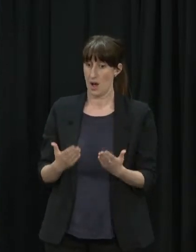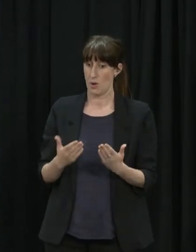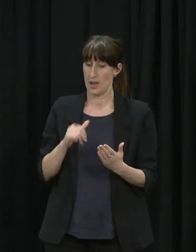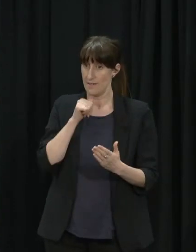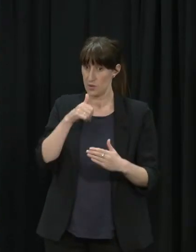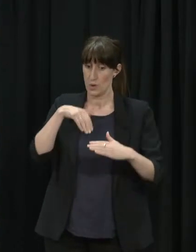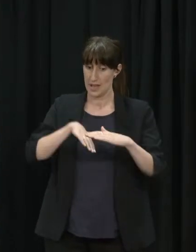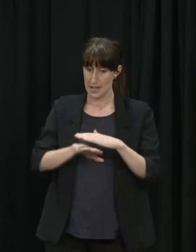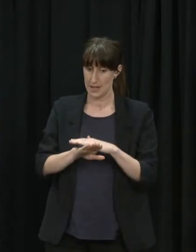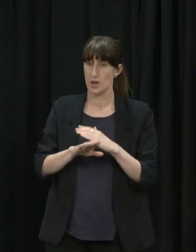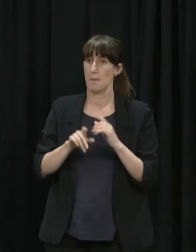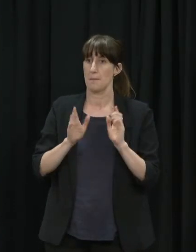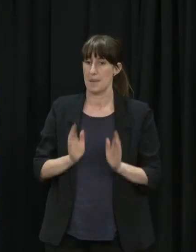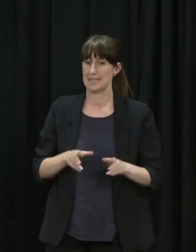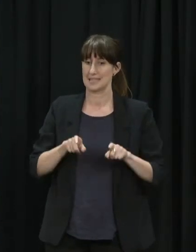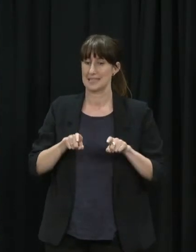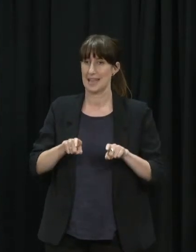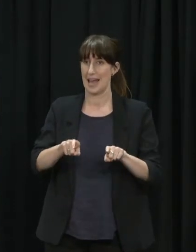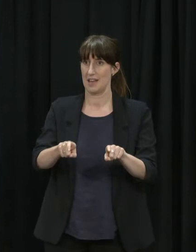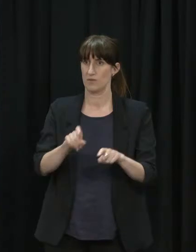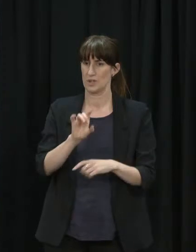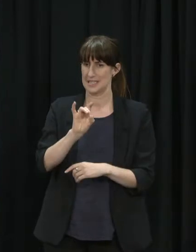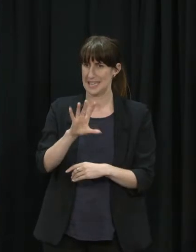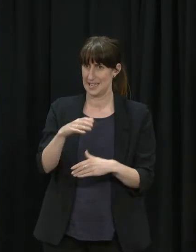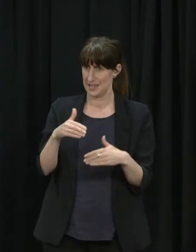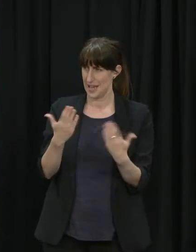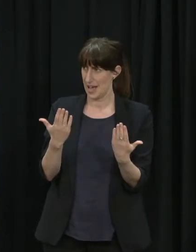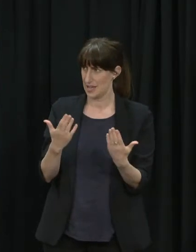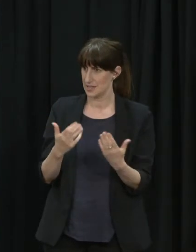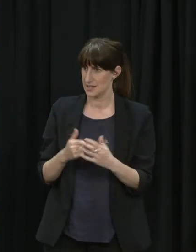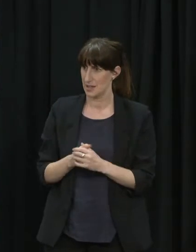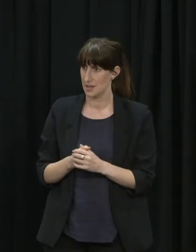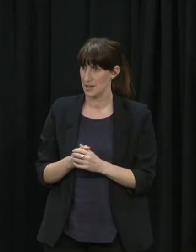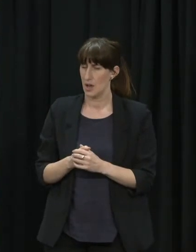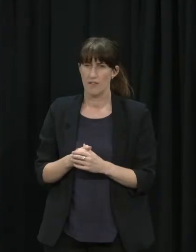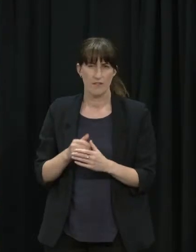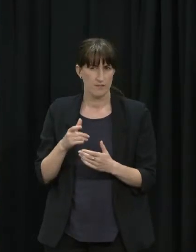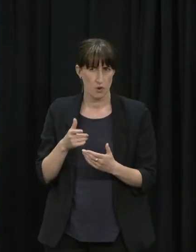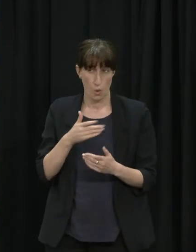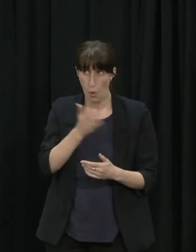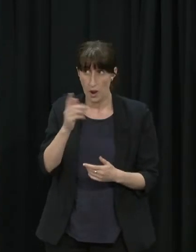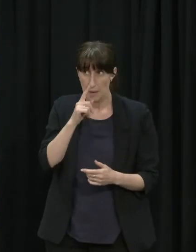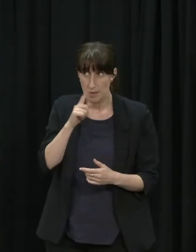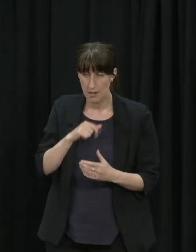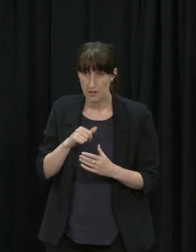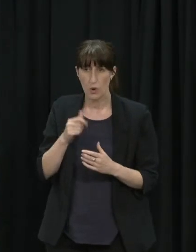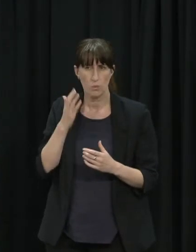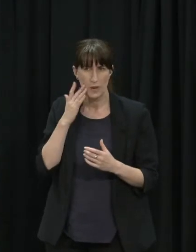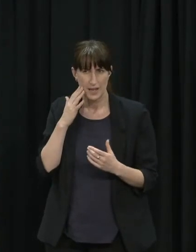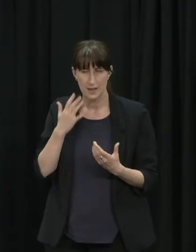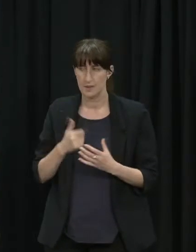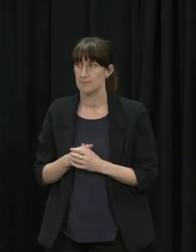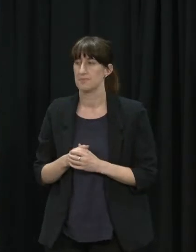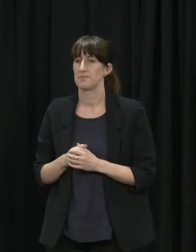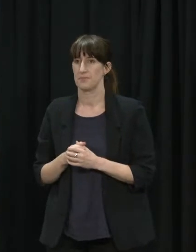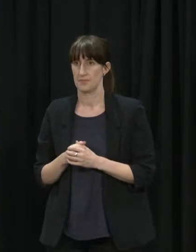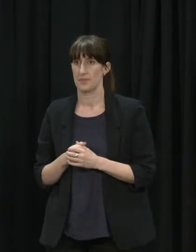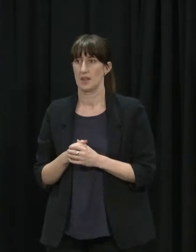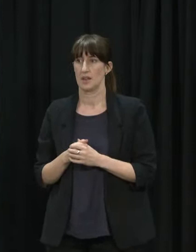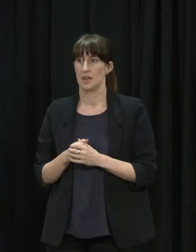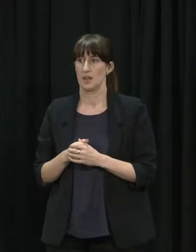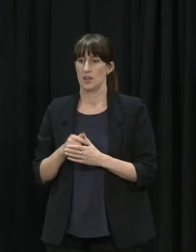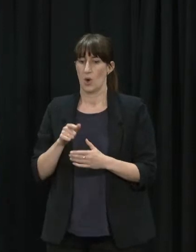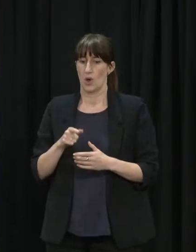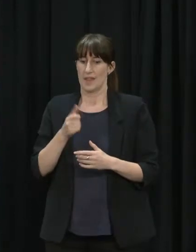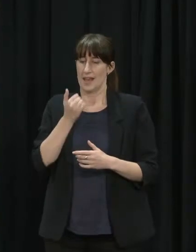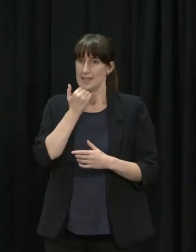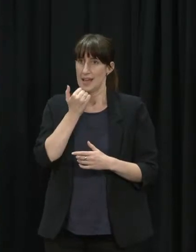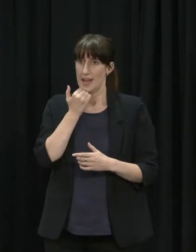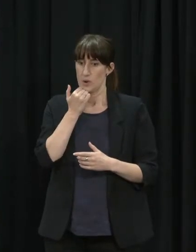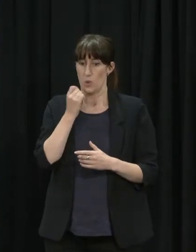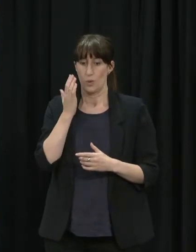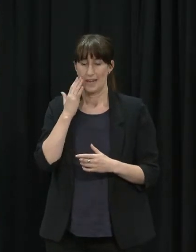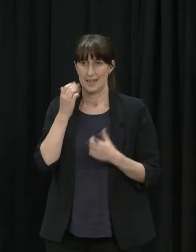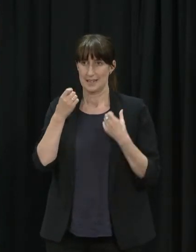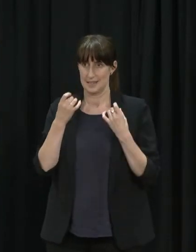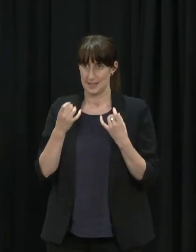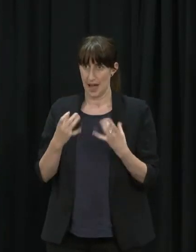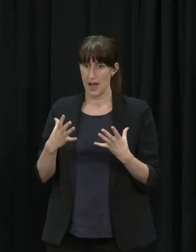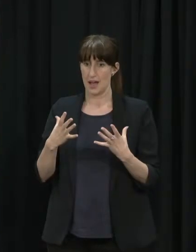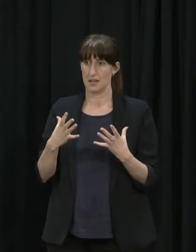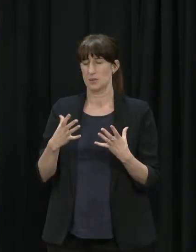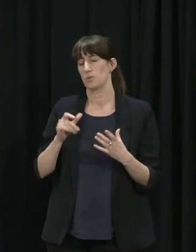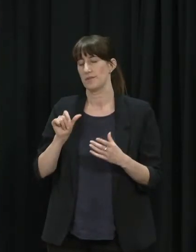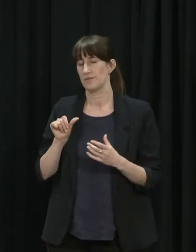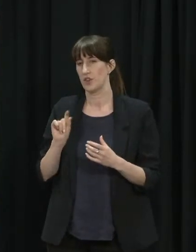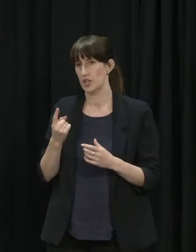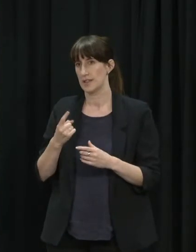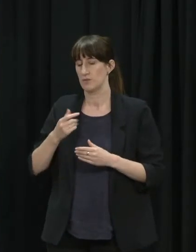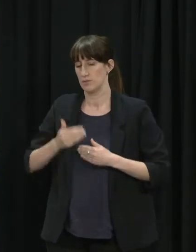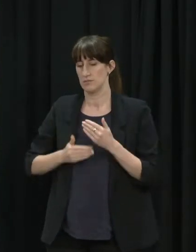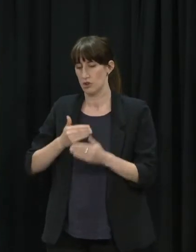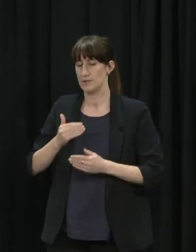Ae.